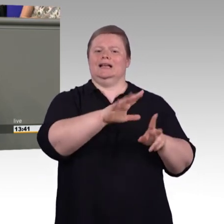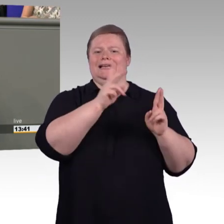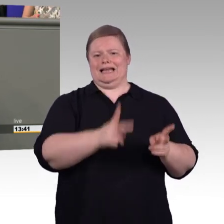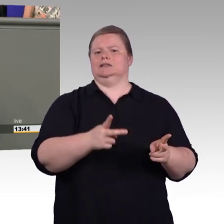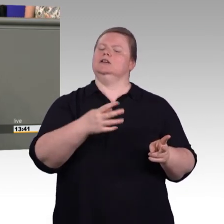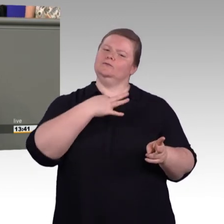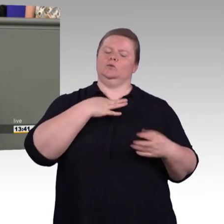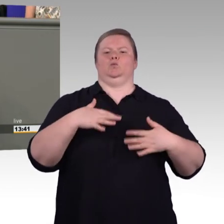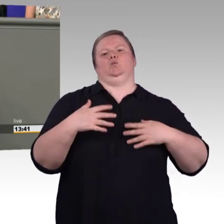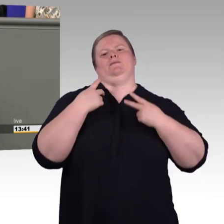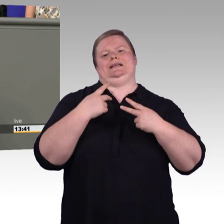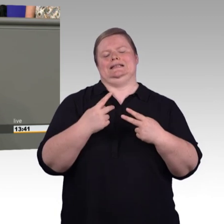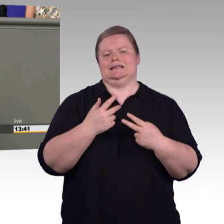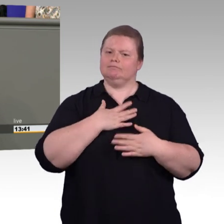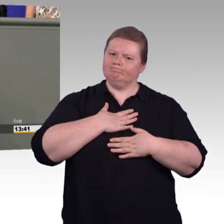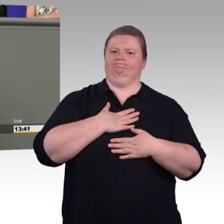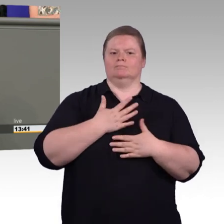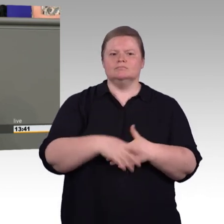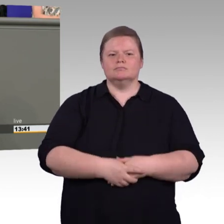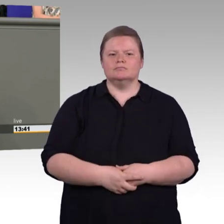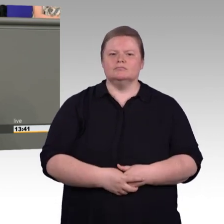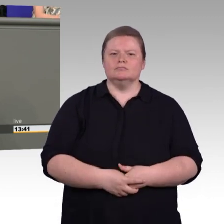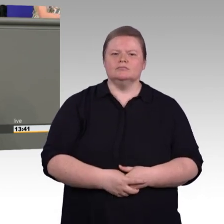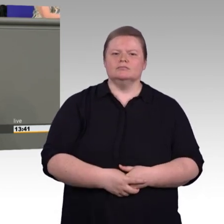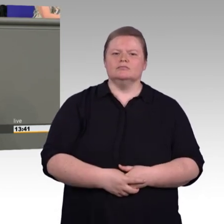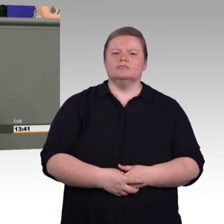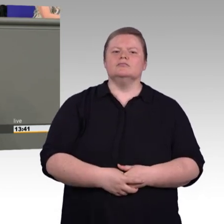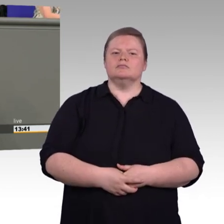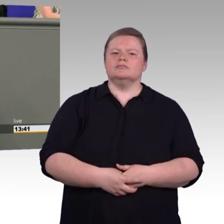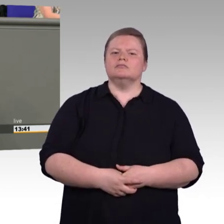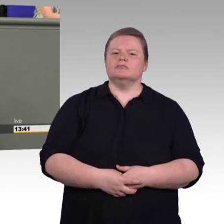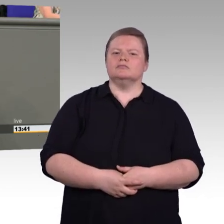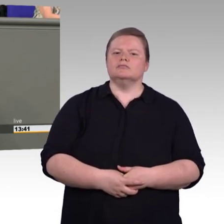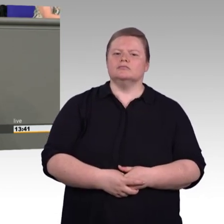Wir haben zunächst einmal die Frage stellen, wo denn diese Änderung auch angesiedelt sein wird.